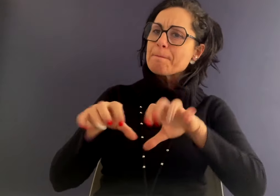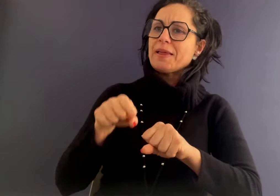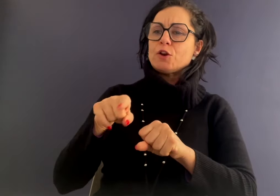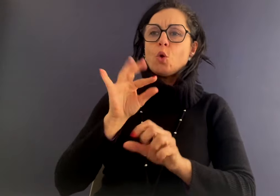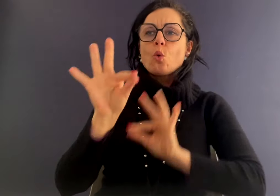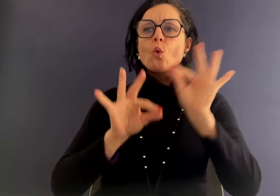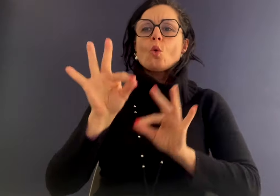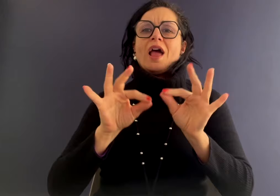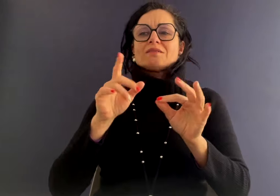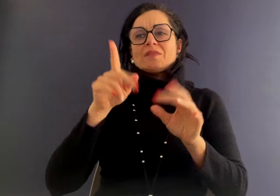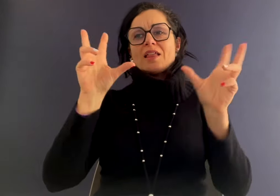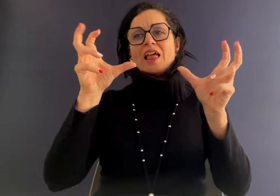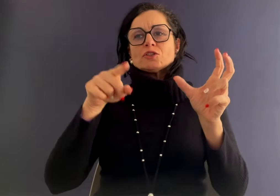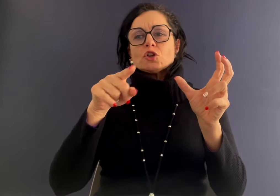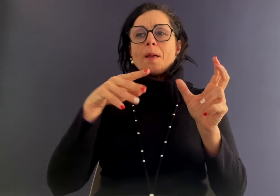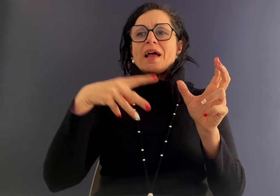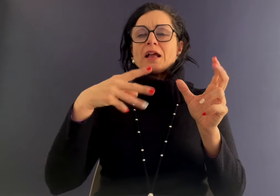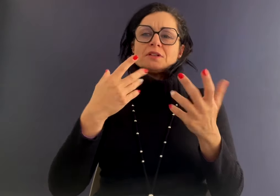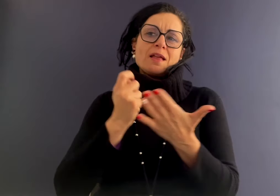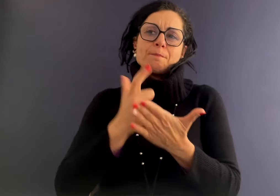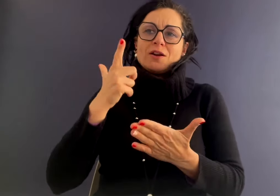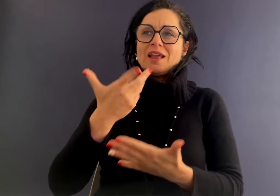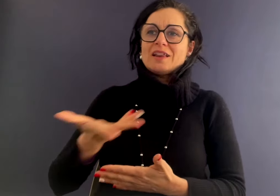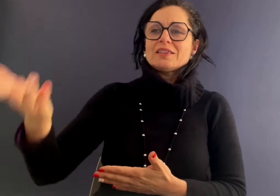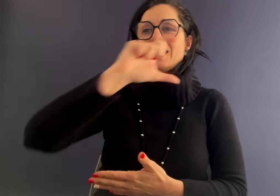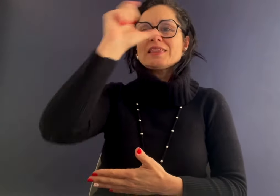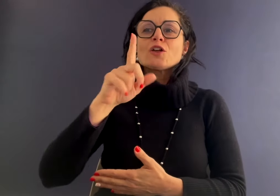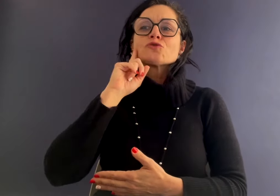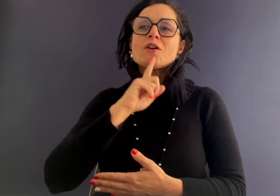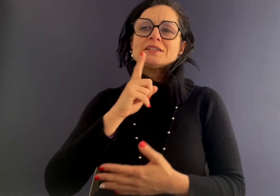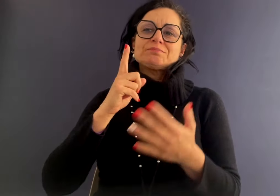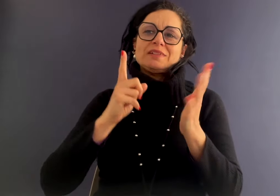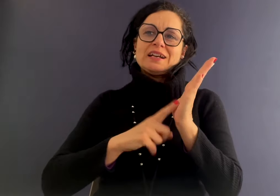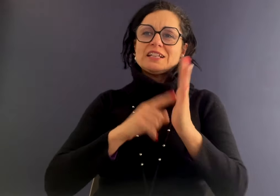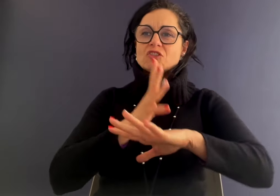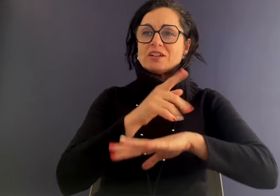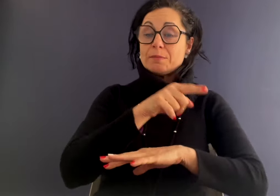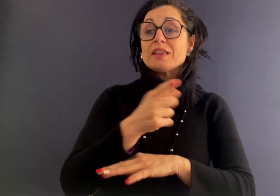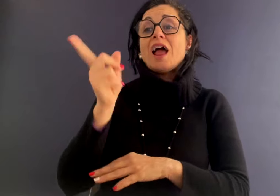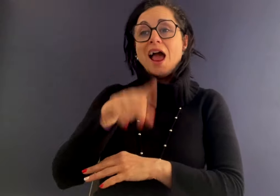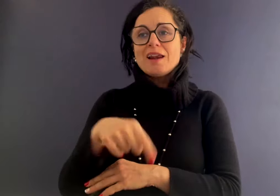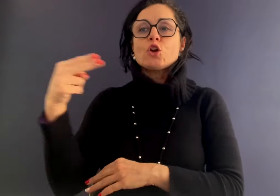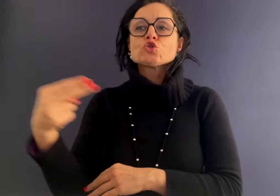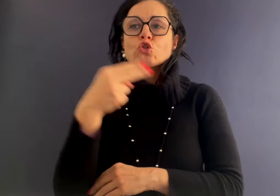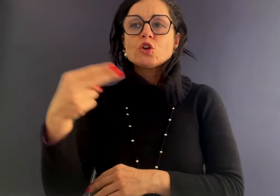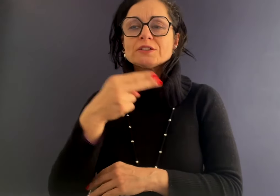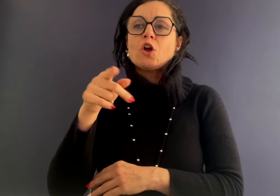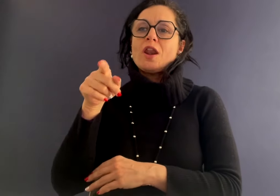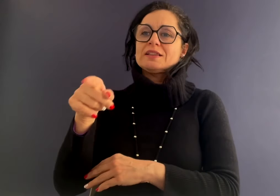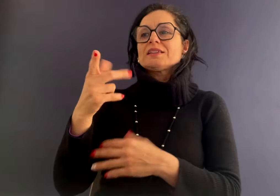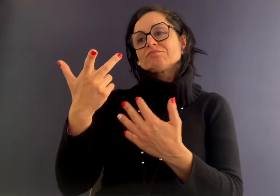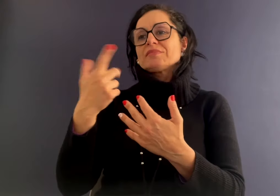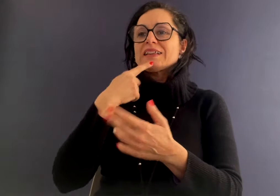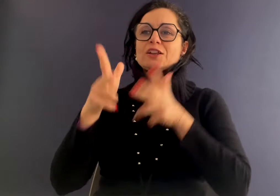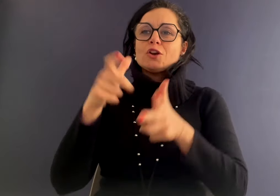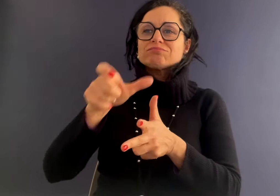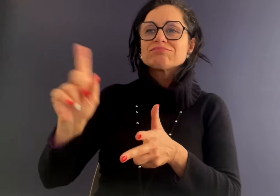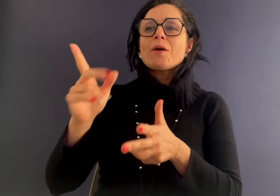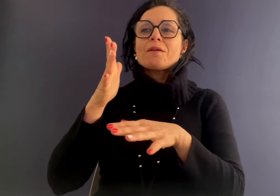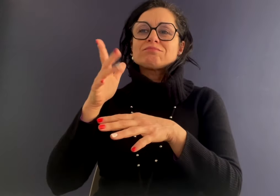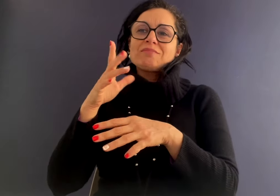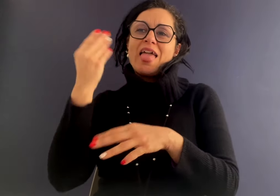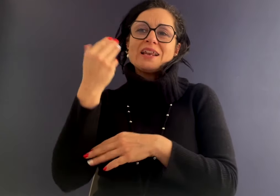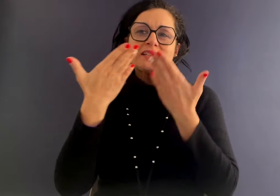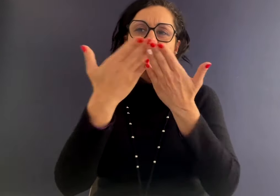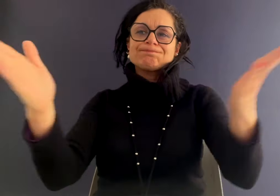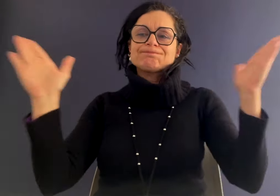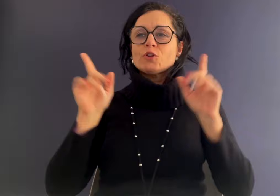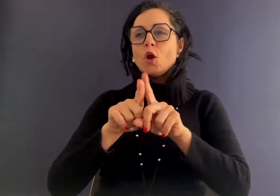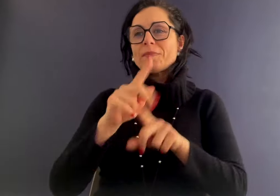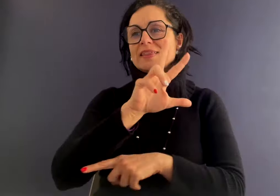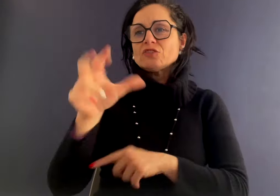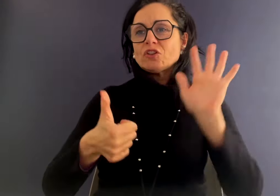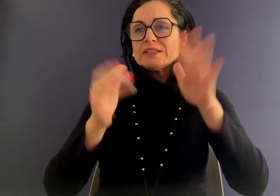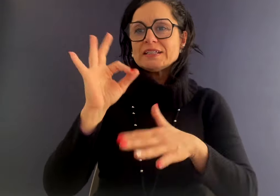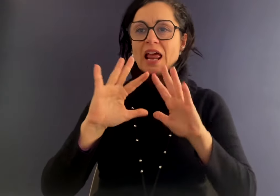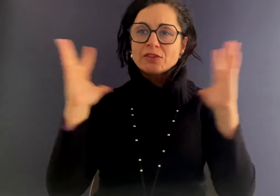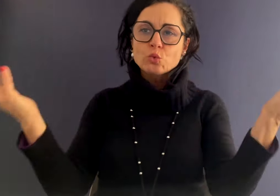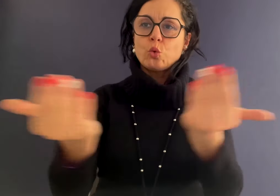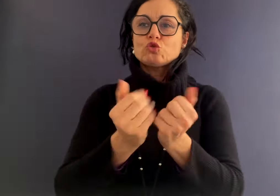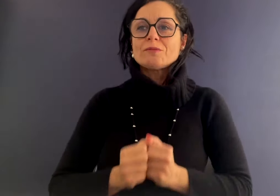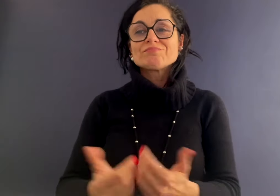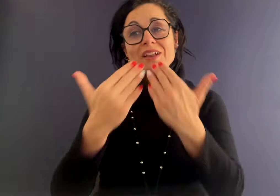per garantire la piena accessibilità alle persone. Sorde e dei programmi televisivi a 360 gradi.